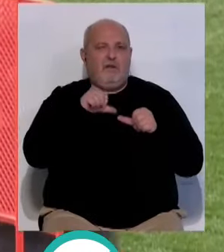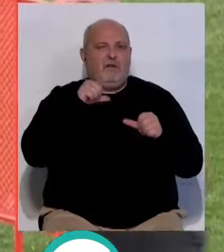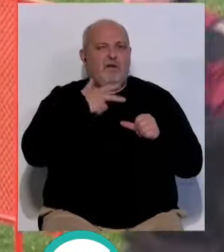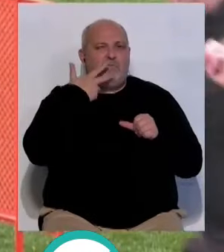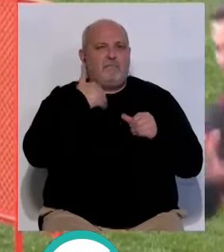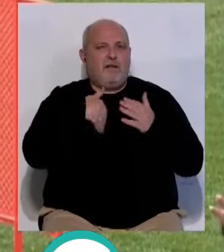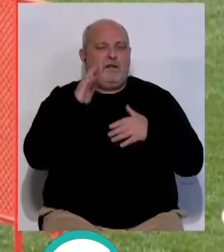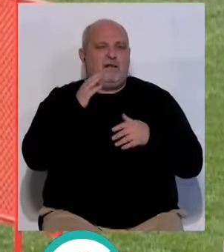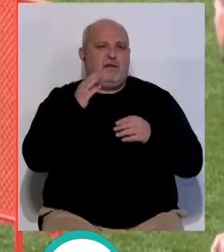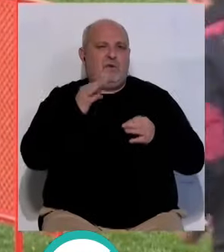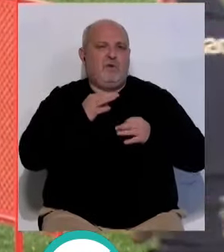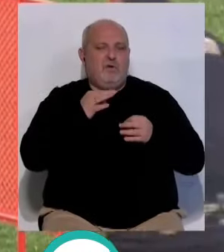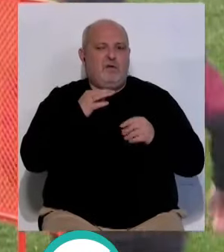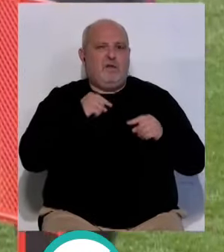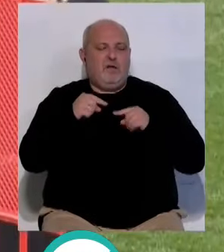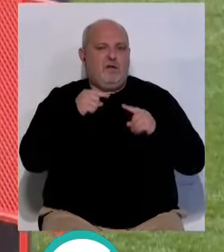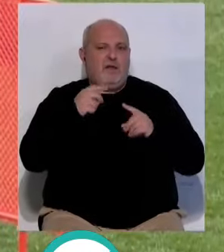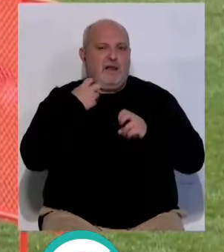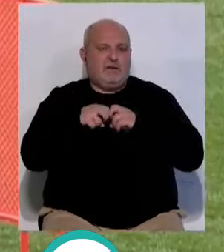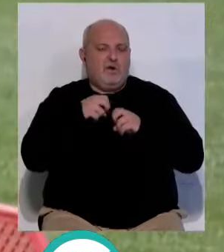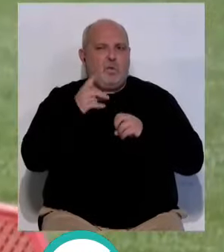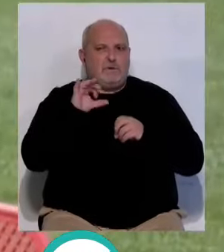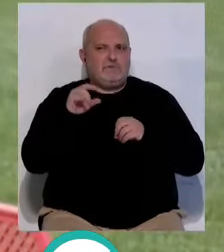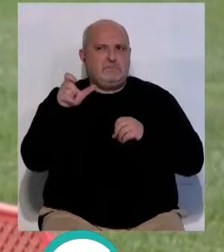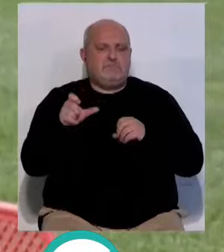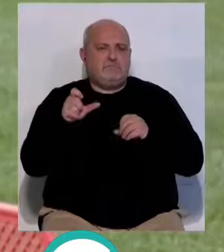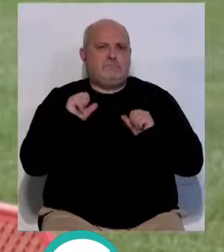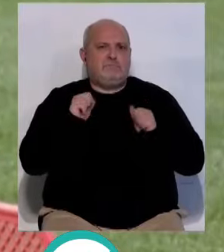como suele manejar Sergio la vuelta de lesiones que Luis Hernández partiera desde el principio